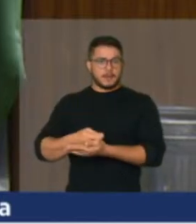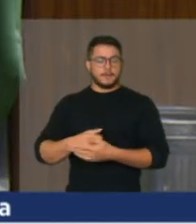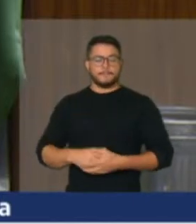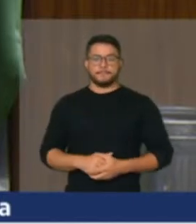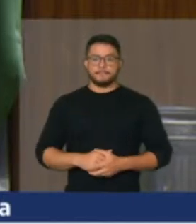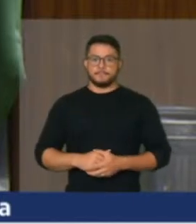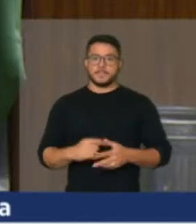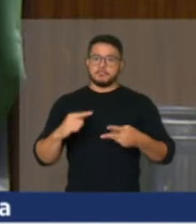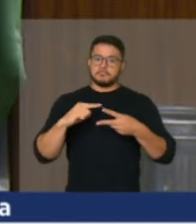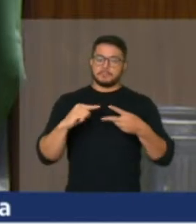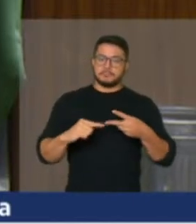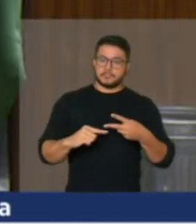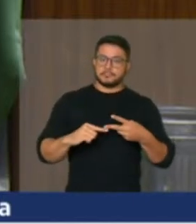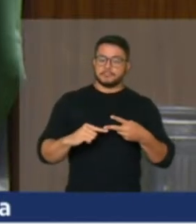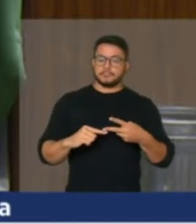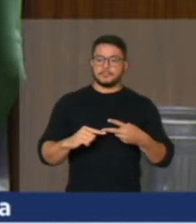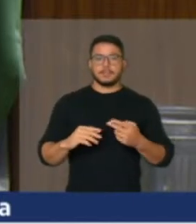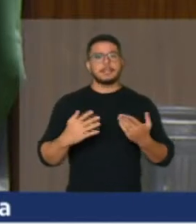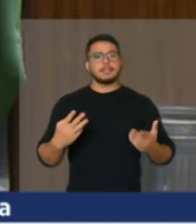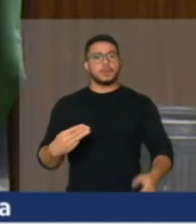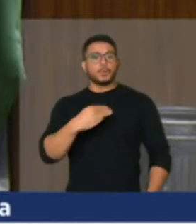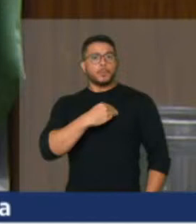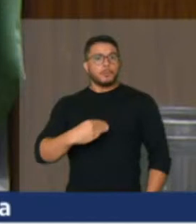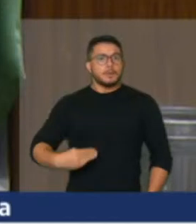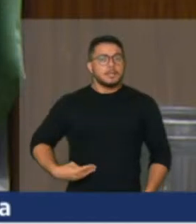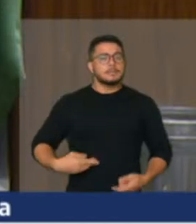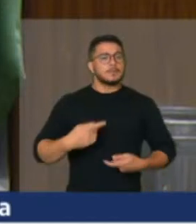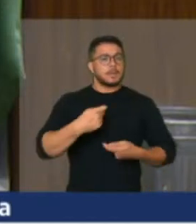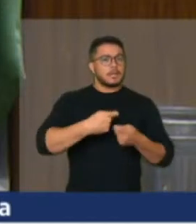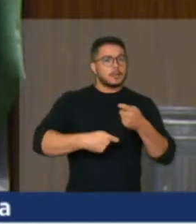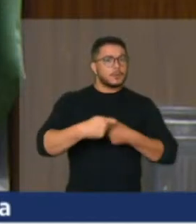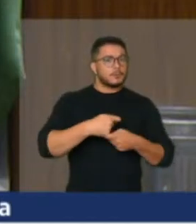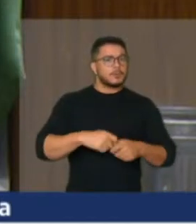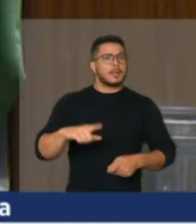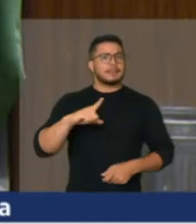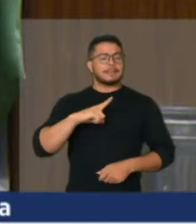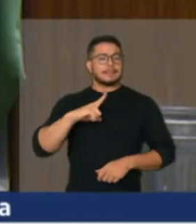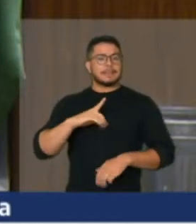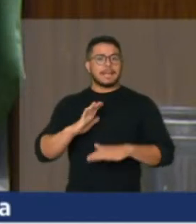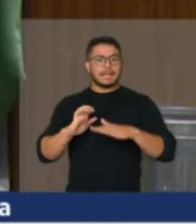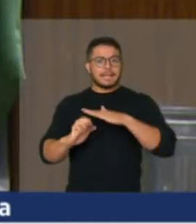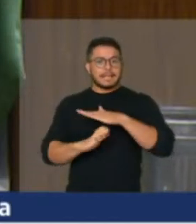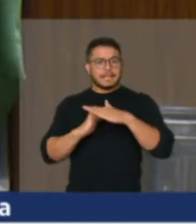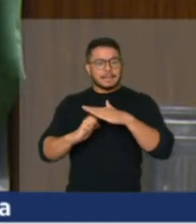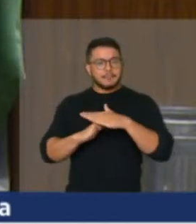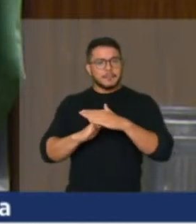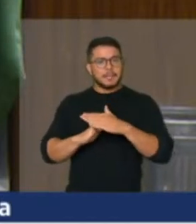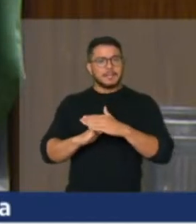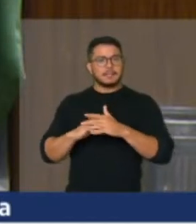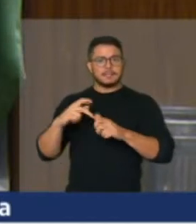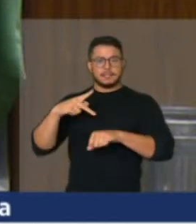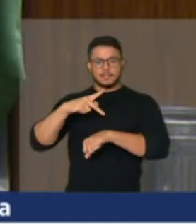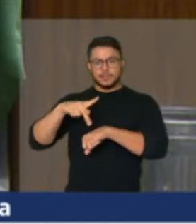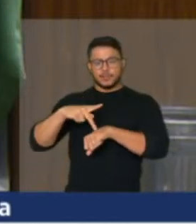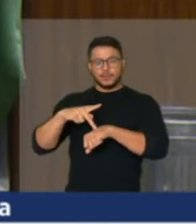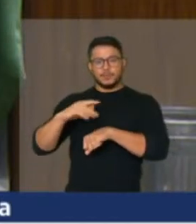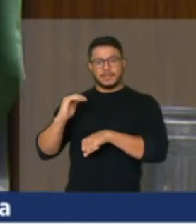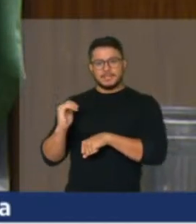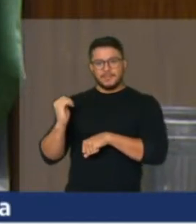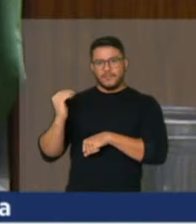FISCAL É MUITO GRAVE, DEPUTADO BIRA. É MUITO SÉ RIO. MAS EU VOU ALÉM DISSO. EU VOU LER AQUI, PARA QUE A